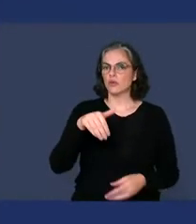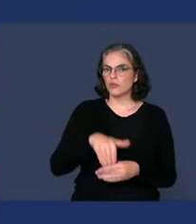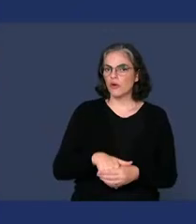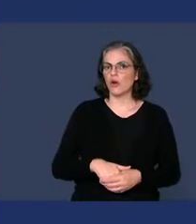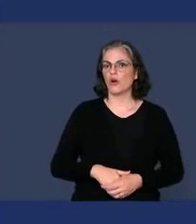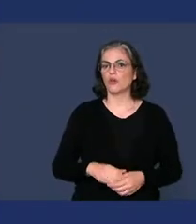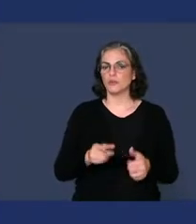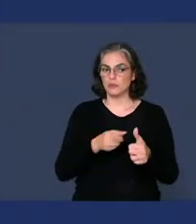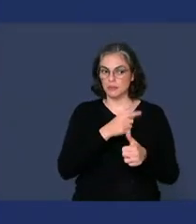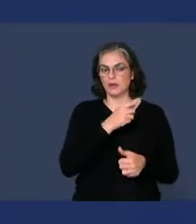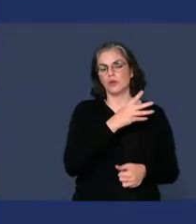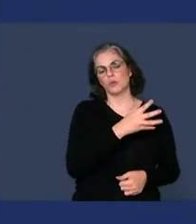COMPRIMISSE CONOSCO QUE VOTARIA ASSIM QUE TERMINOESSE